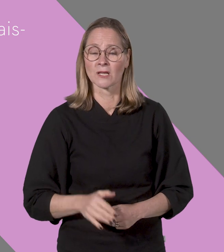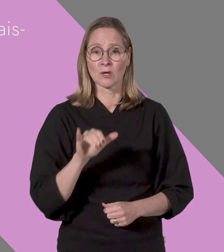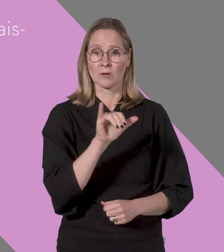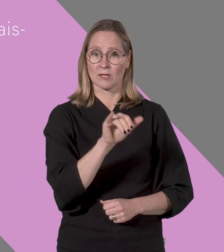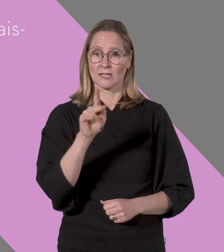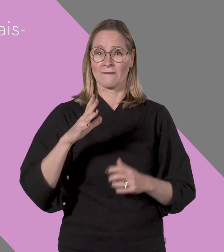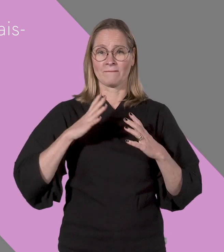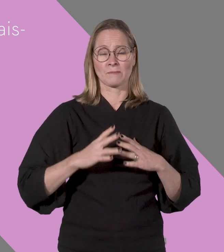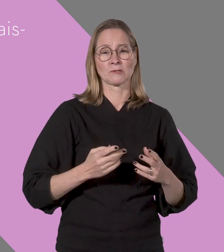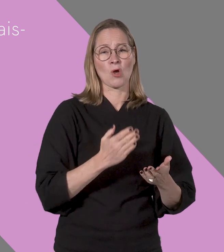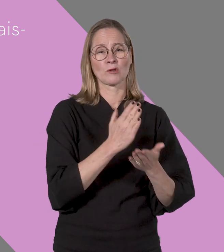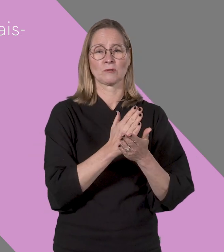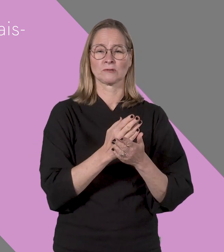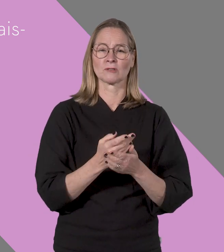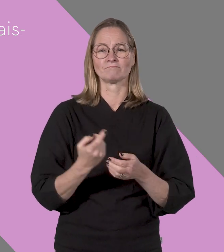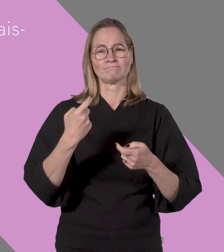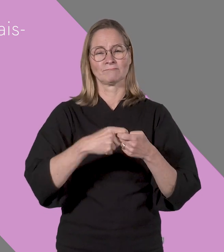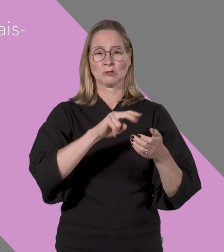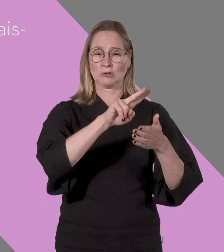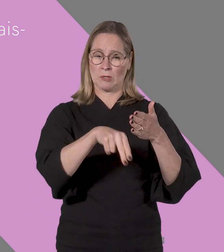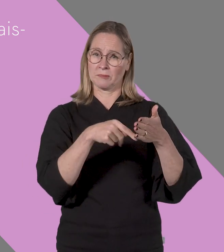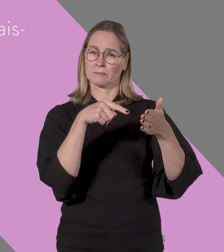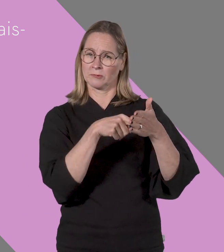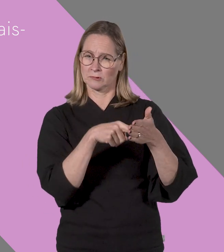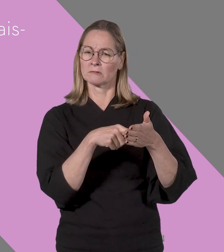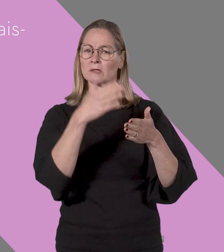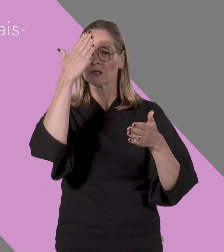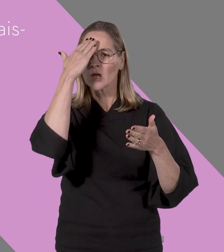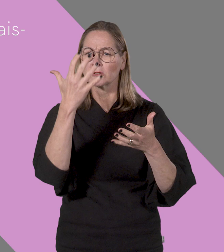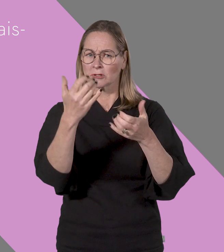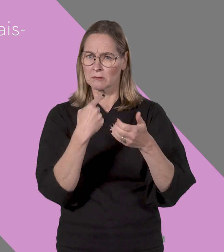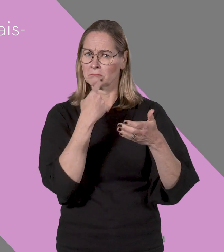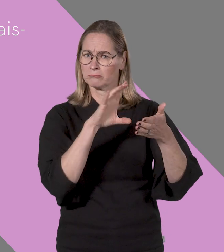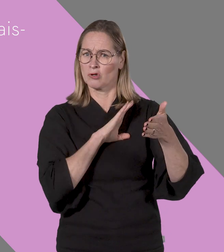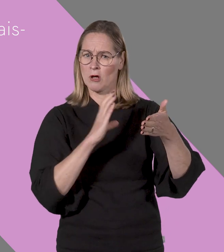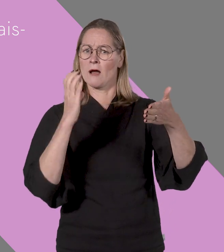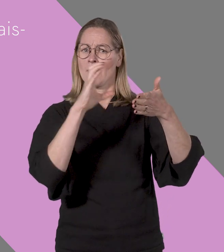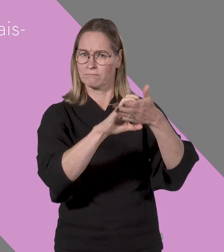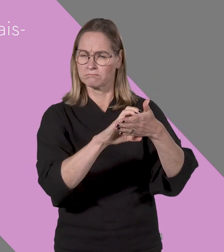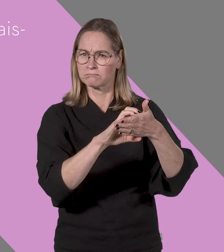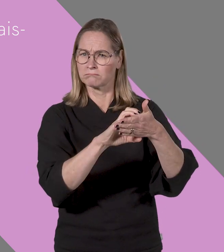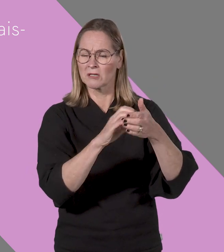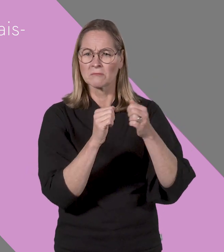Tiedonsaantia käsitellään myös YK:n vammaisten oikeuksia koskevassa sopimuksessa.